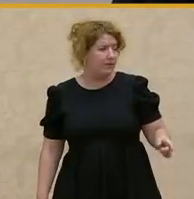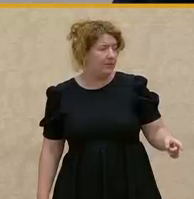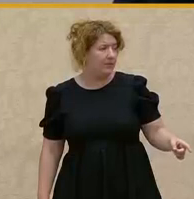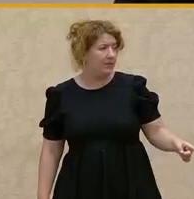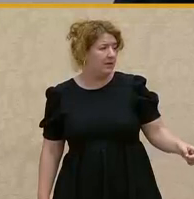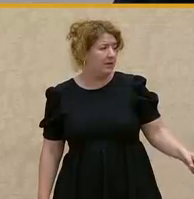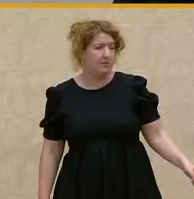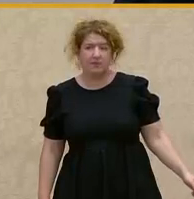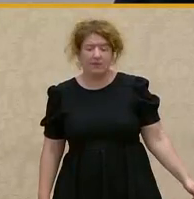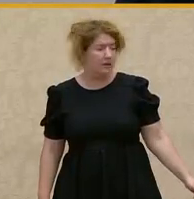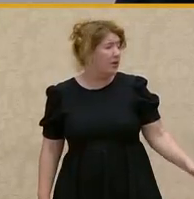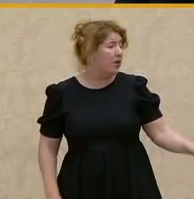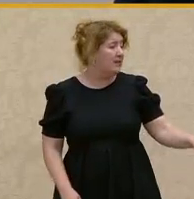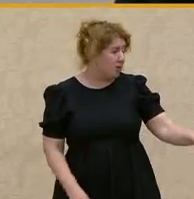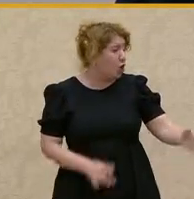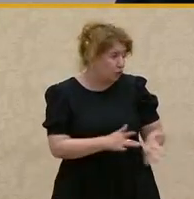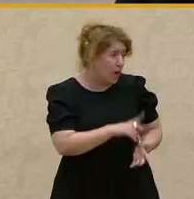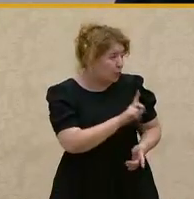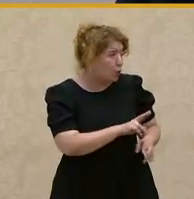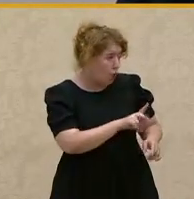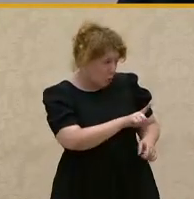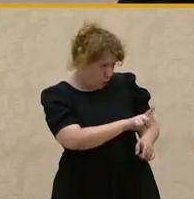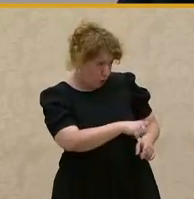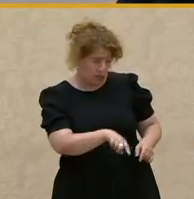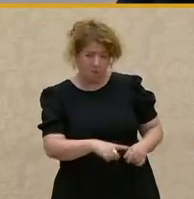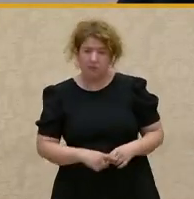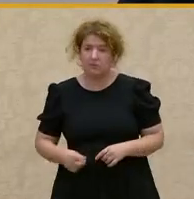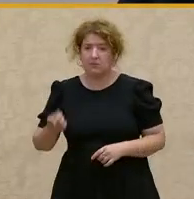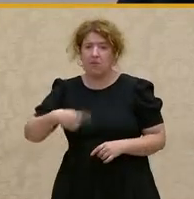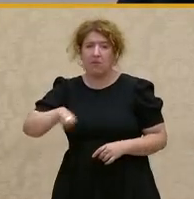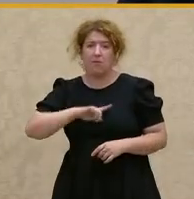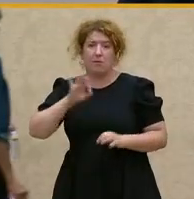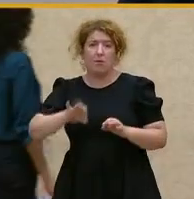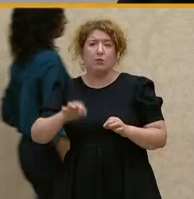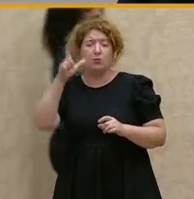Viene ahora el segundo panel, que está a cargo de Nuria Bustamante, trabajadora social, coordinadora